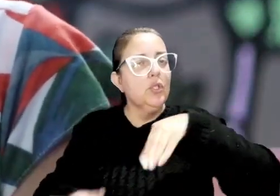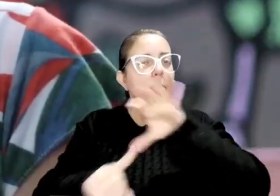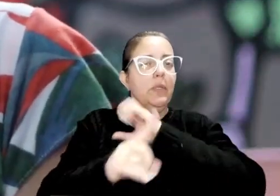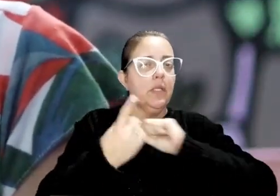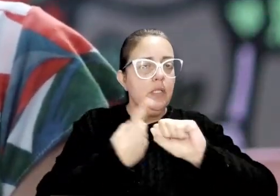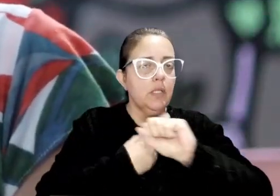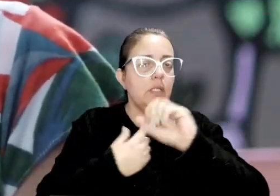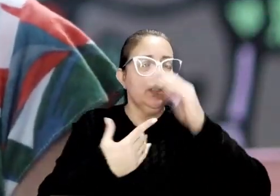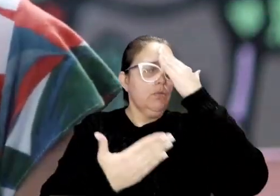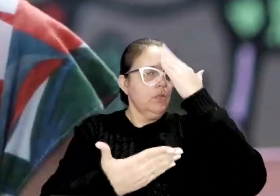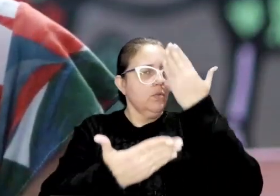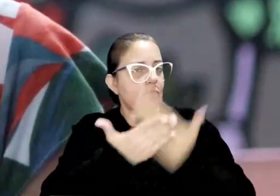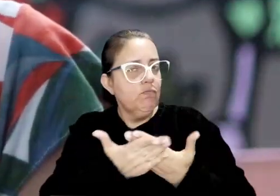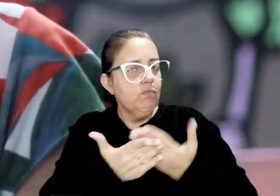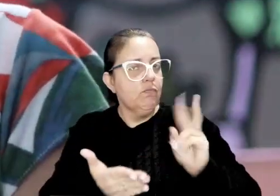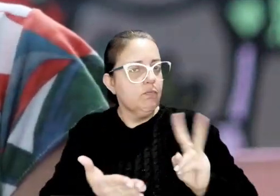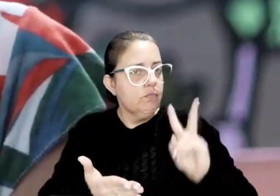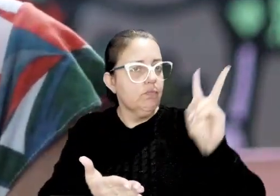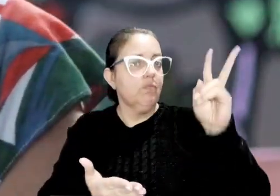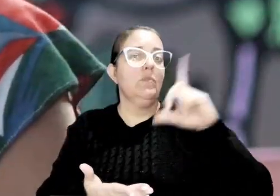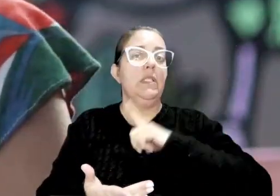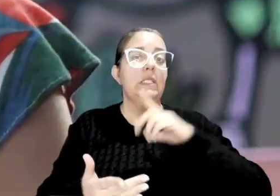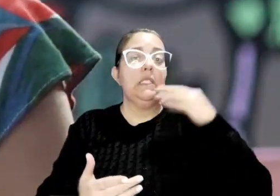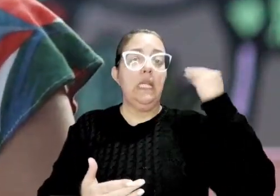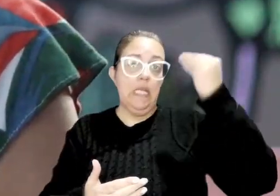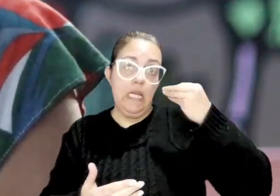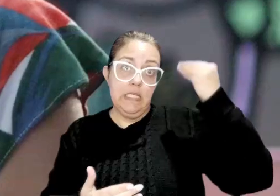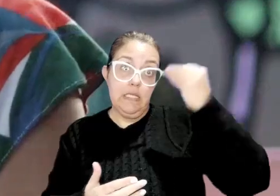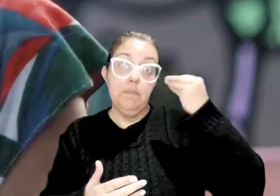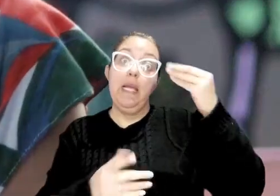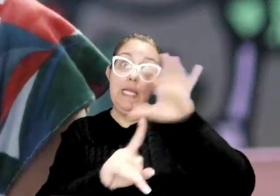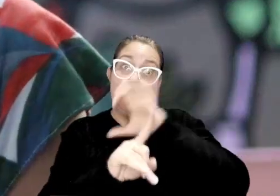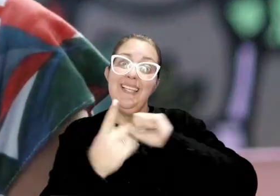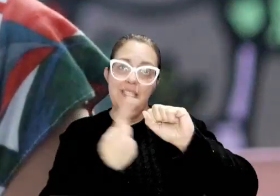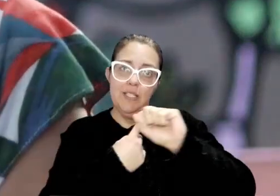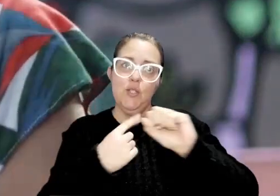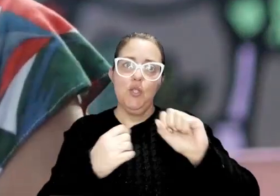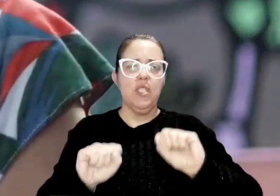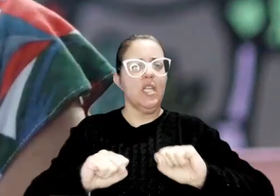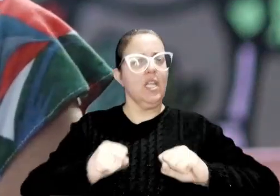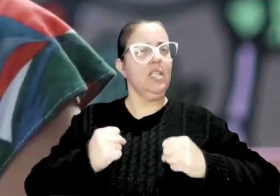existências dizendo como que poderia ser feito eh o que que deveria ser considerado